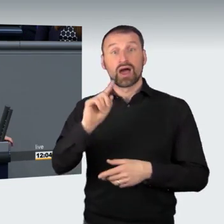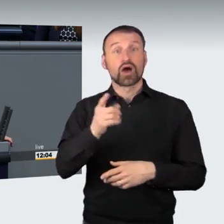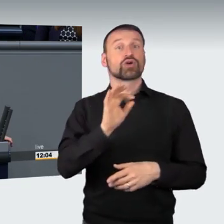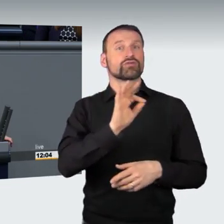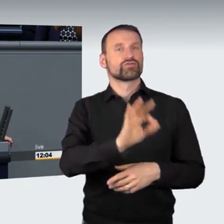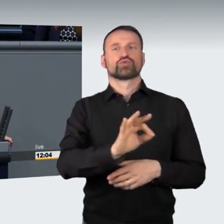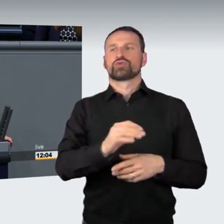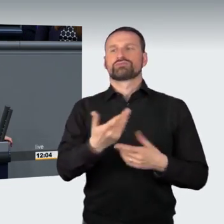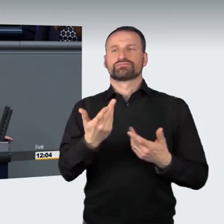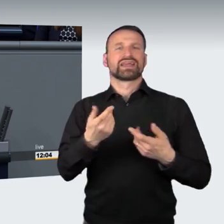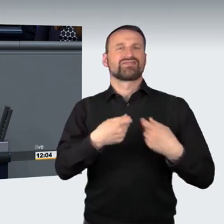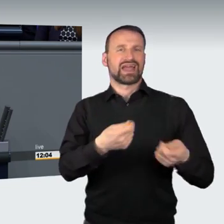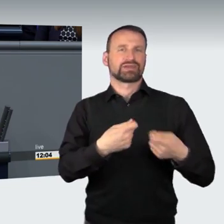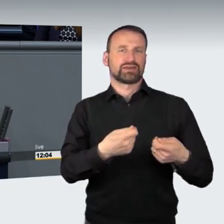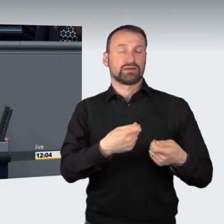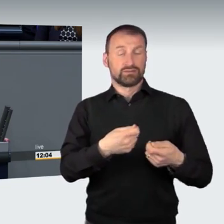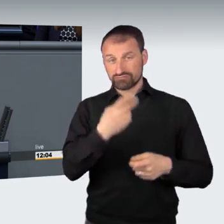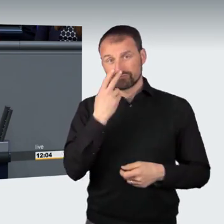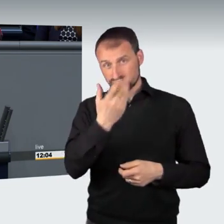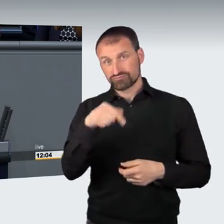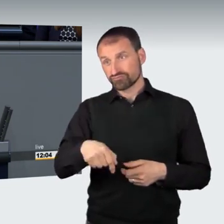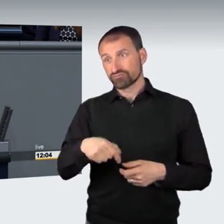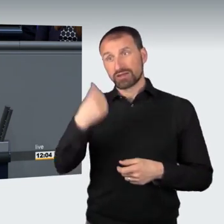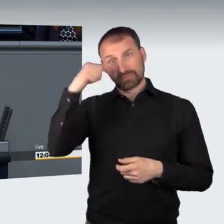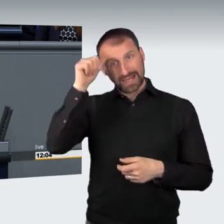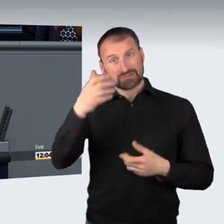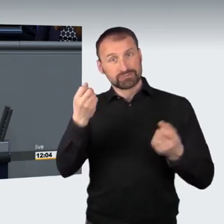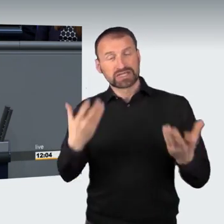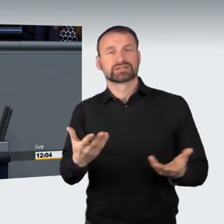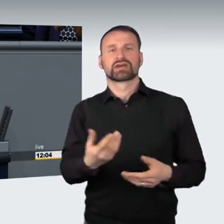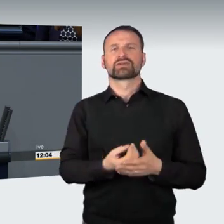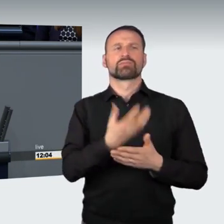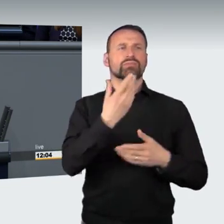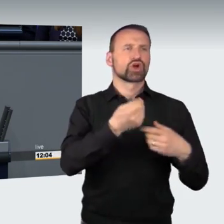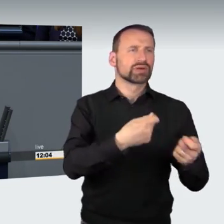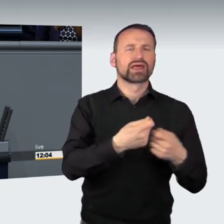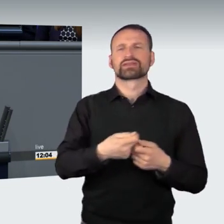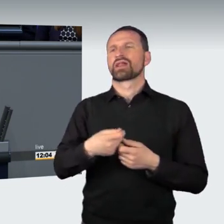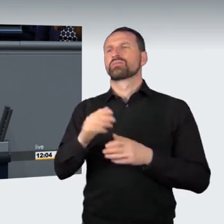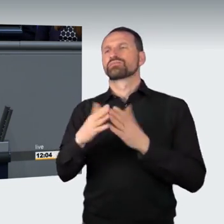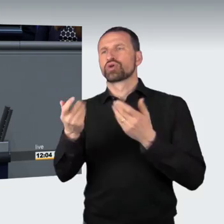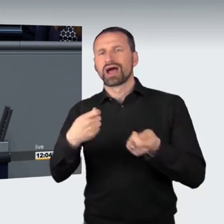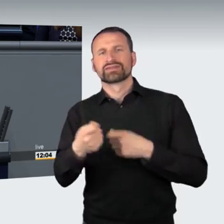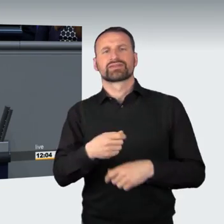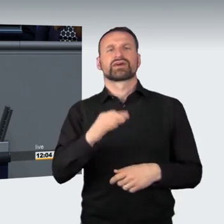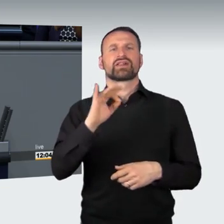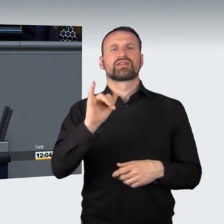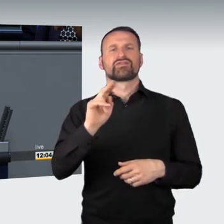bei der Buchhandlung Kisch & Co oder auch bei Bantelmann mitbekommen. Alle diese Läden, die seit Jahren die Stadtteile prägen,